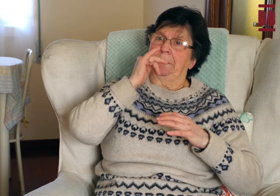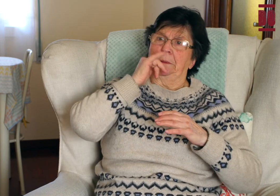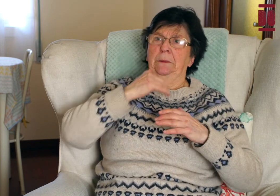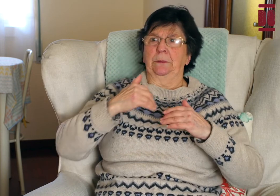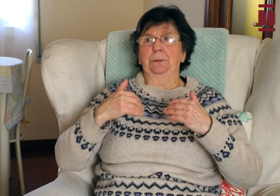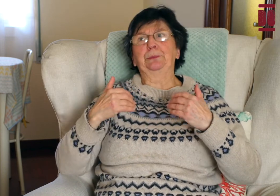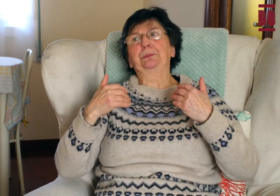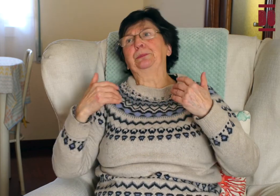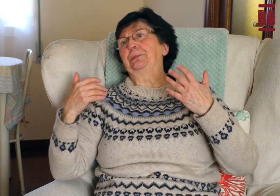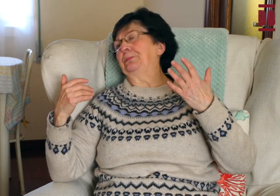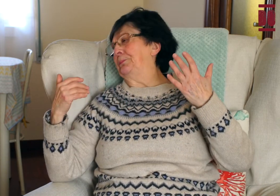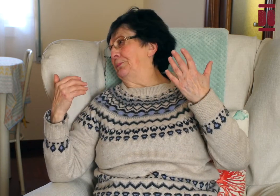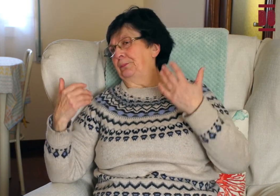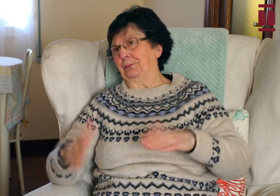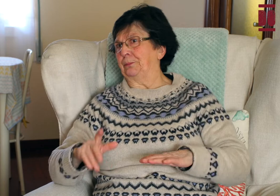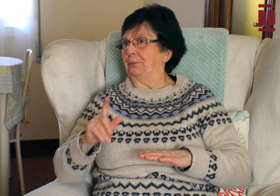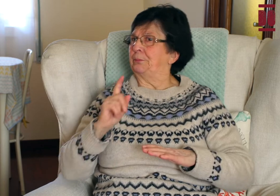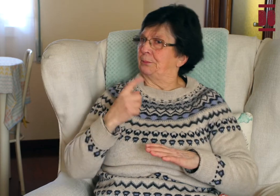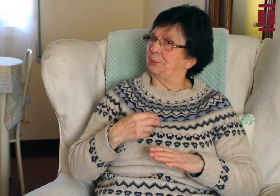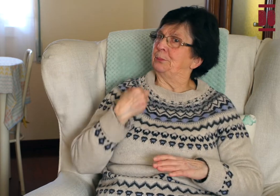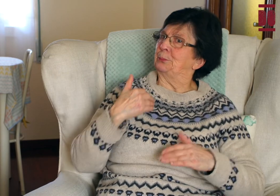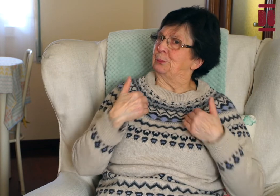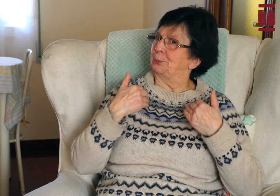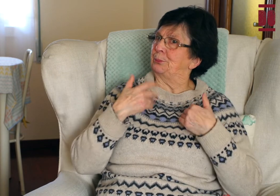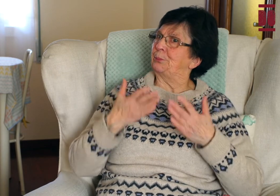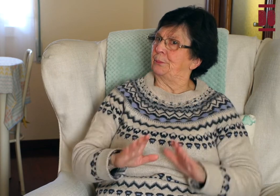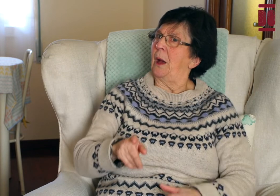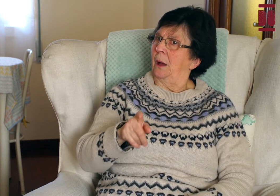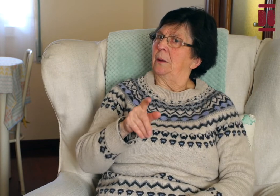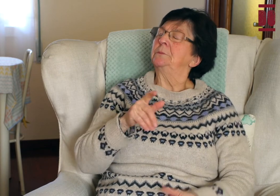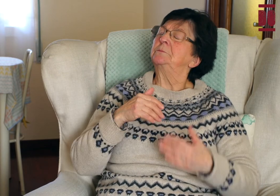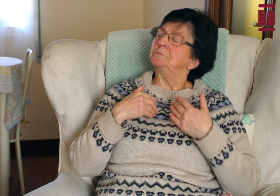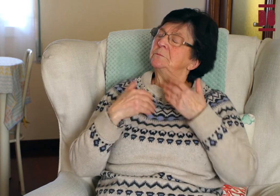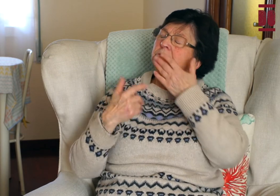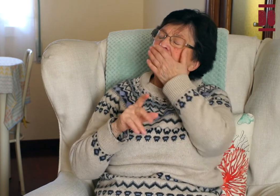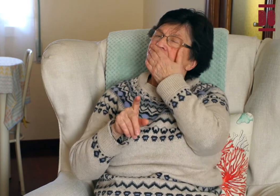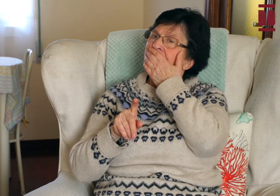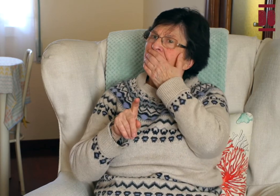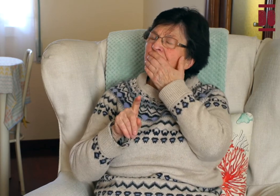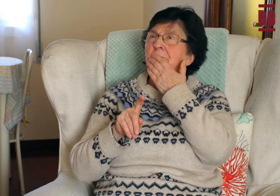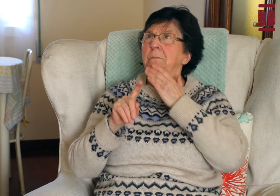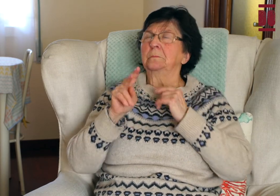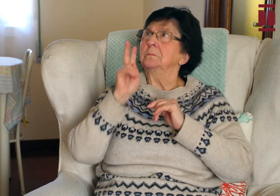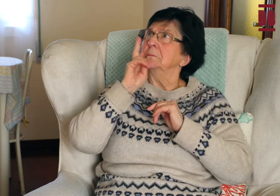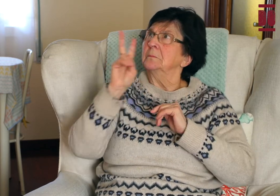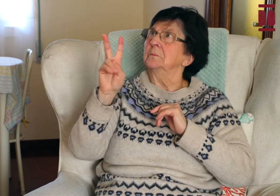sus padres eran sordos y sufrió. Uf, sí, sufrió, sí. Sí, ella también nos miraba, nos